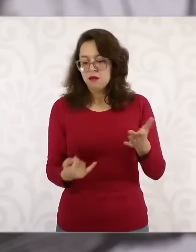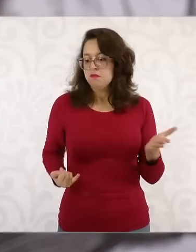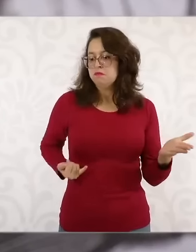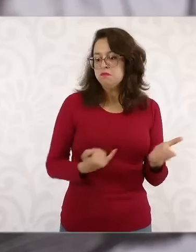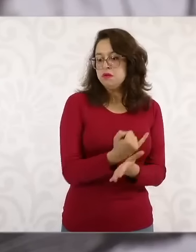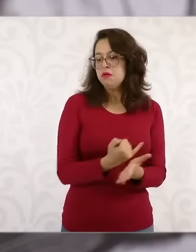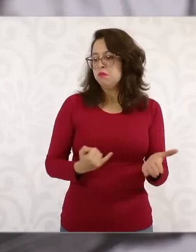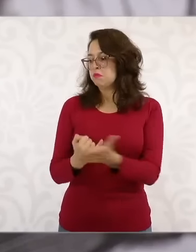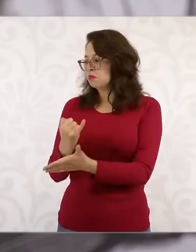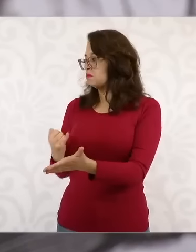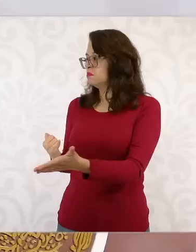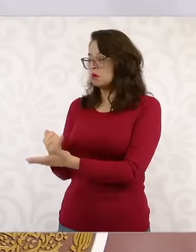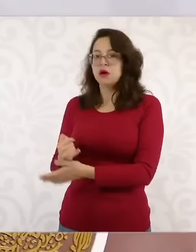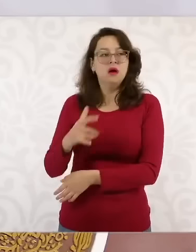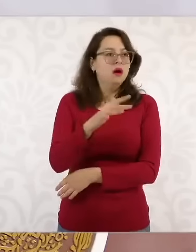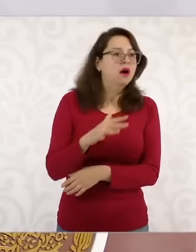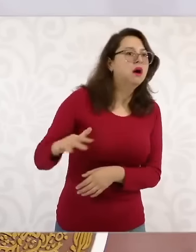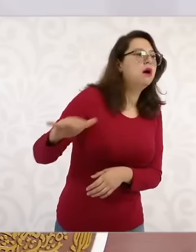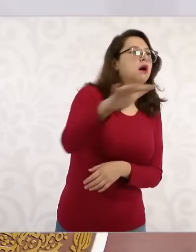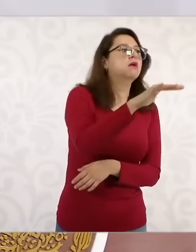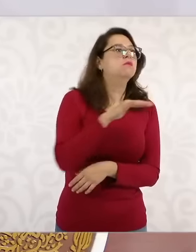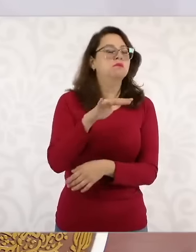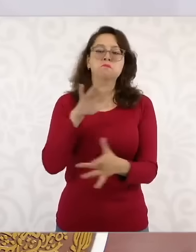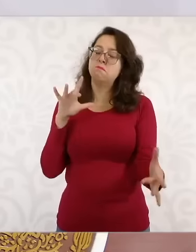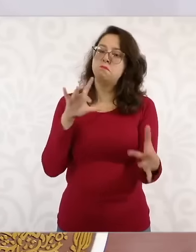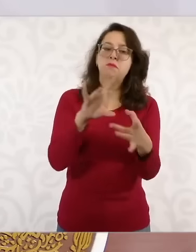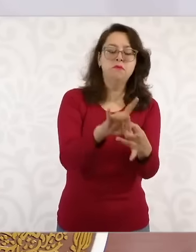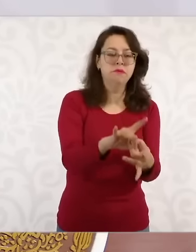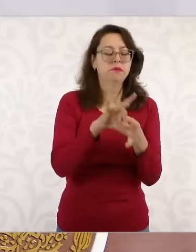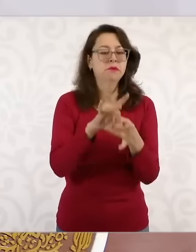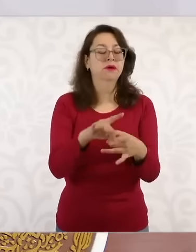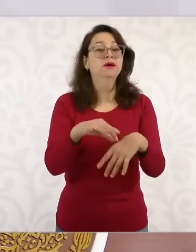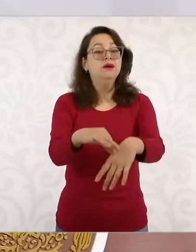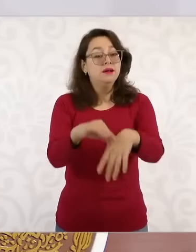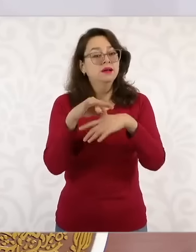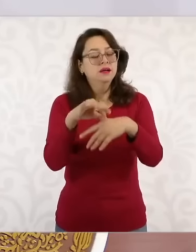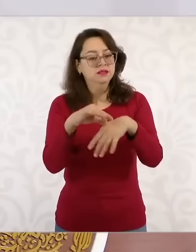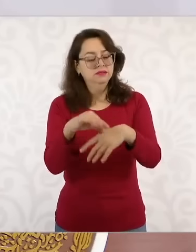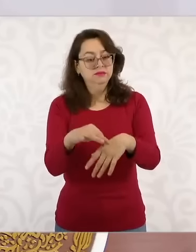alineadas con las necesidades reales en nuestro sistema eléctrico nacional, con una participación